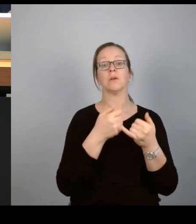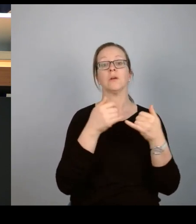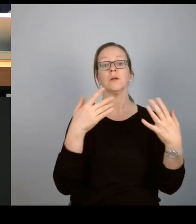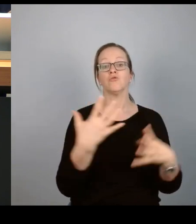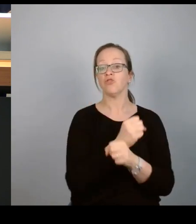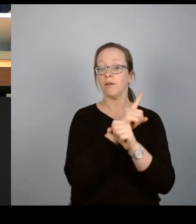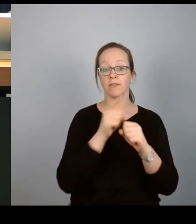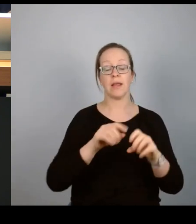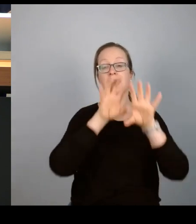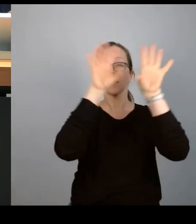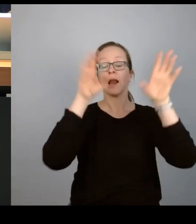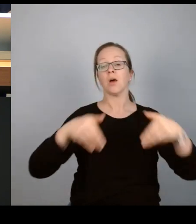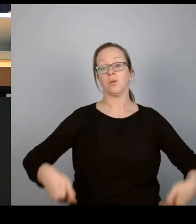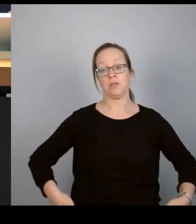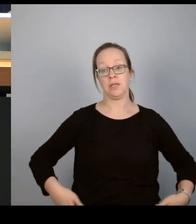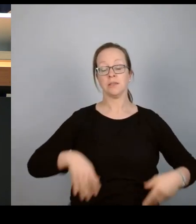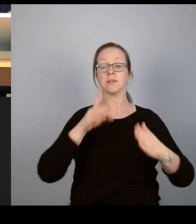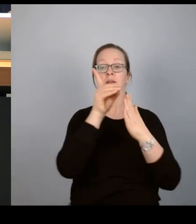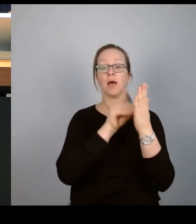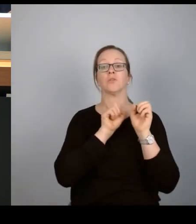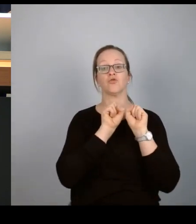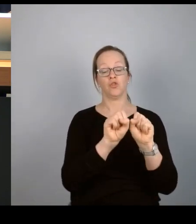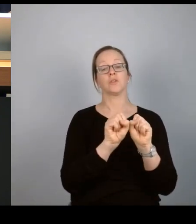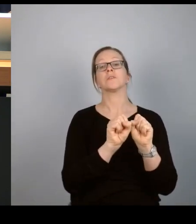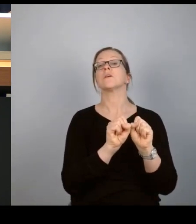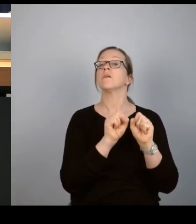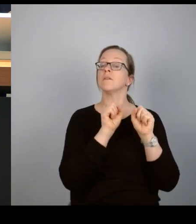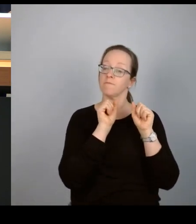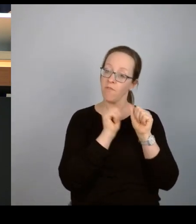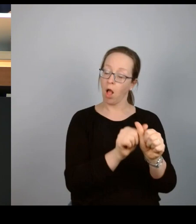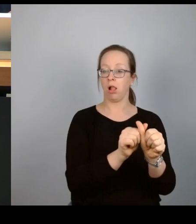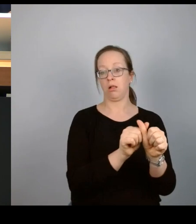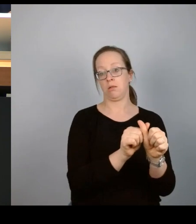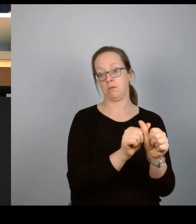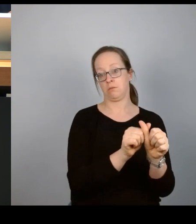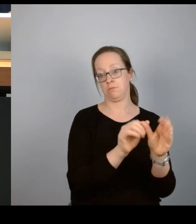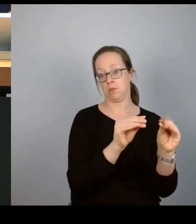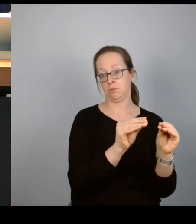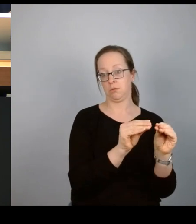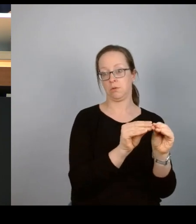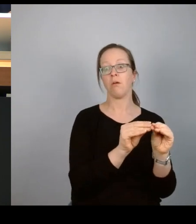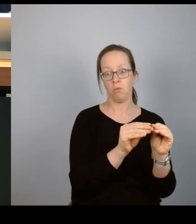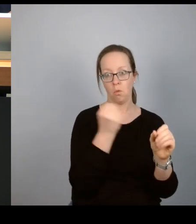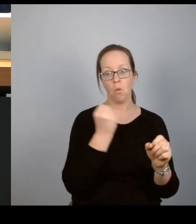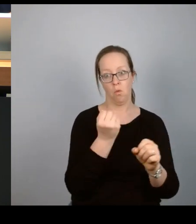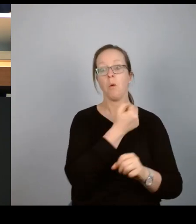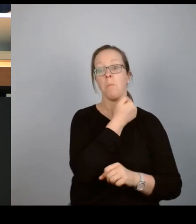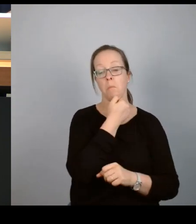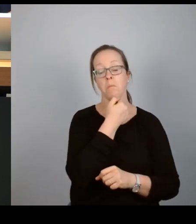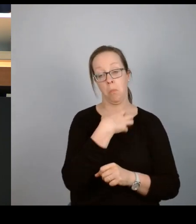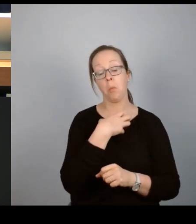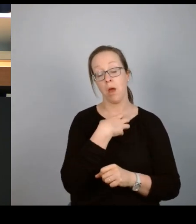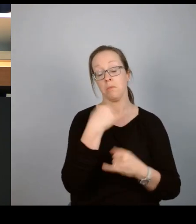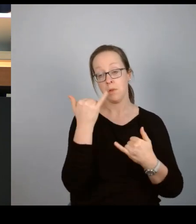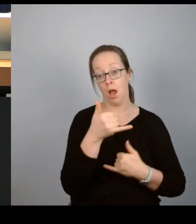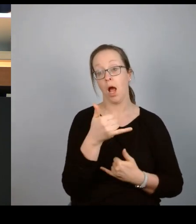Problem, wenn wir zwar sagen, jeder Zahnarzt sollte, DSGVO-konform und welche Datenblätter erheben, aber die Verwaltung kann sich schlanken Fuß machen, weil sie